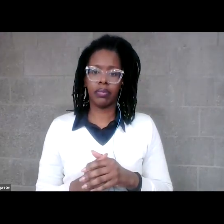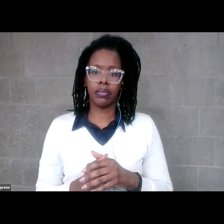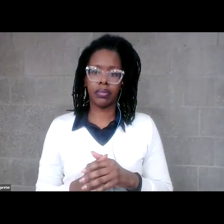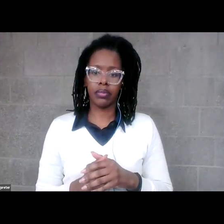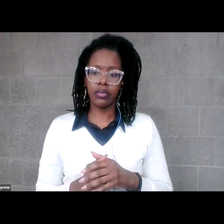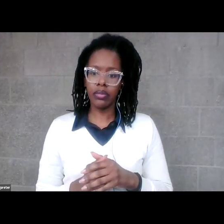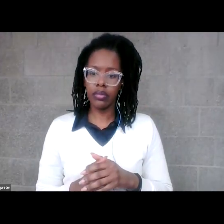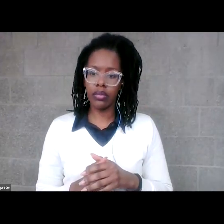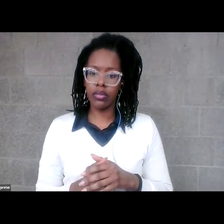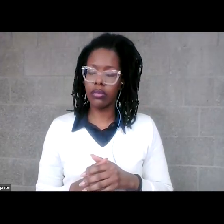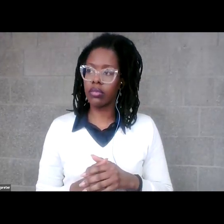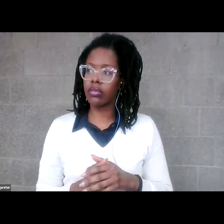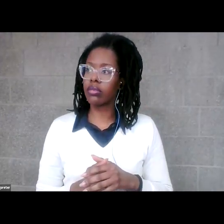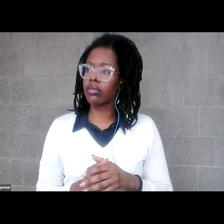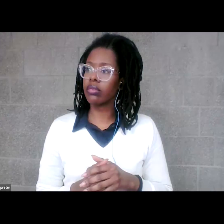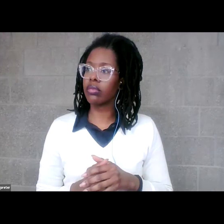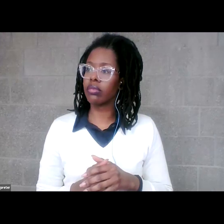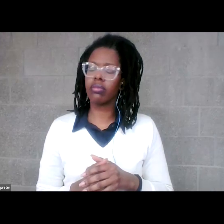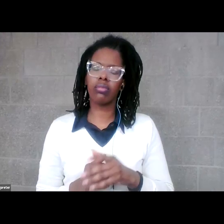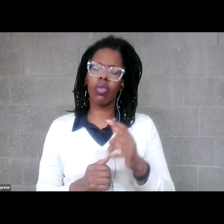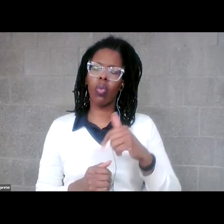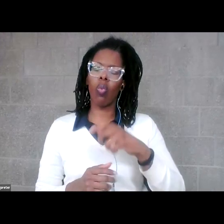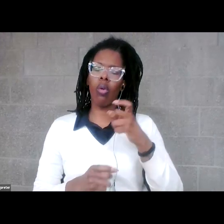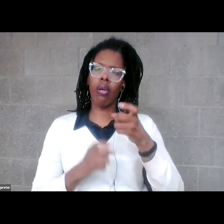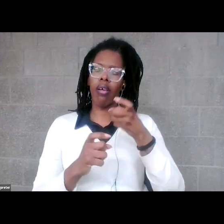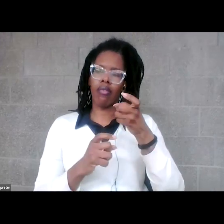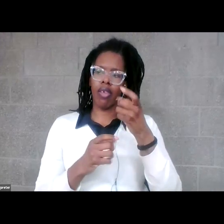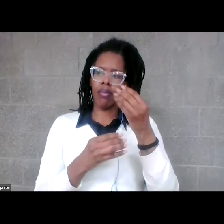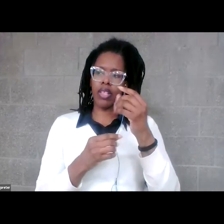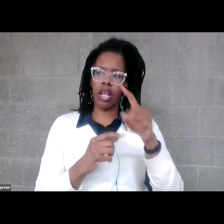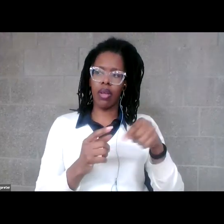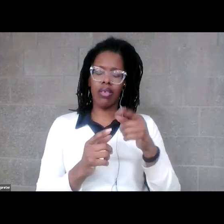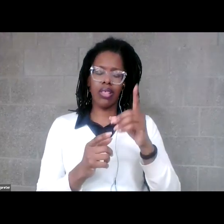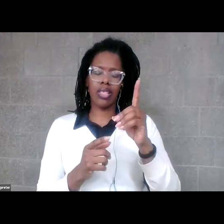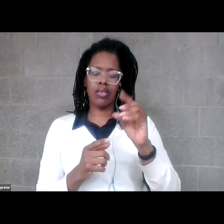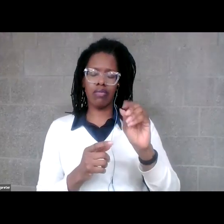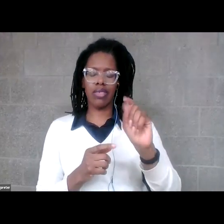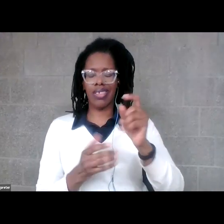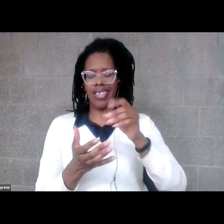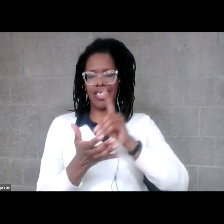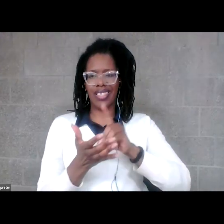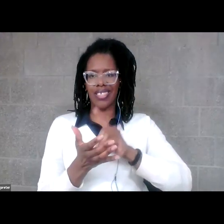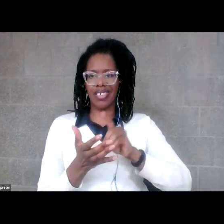[Pam] Esta solo proporciona información a las personas sobre los cambios al DOT o el Diccionario de Títulos Ocupacionales.